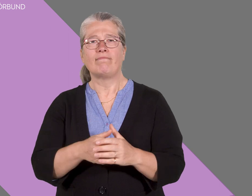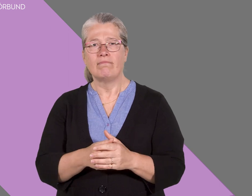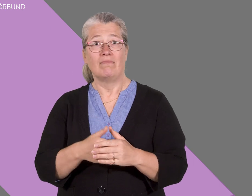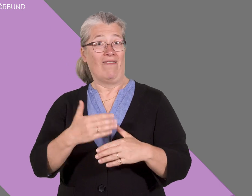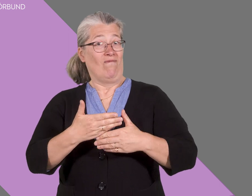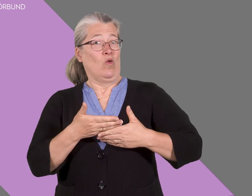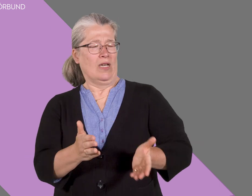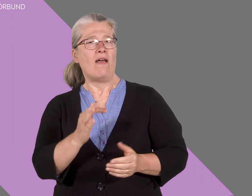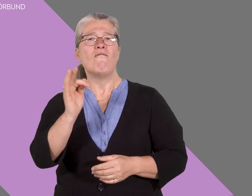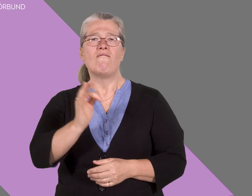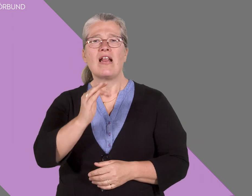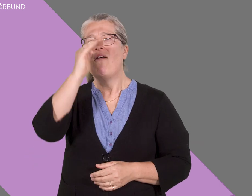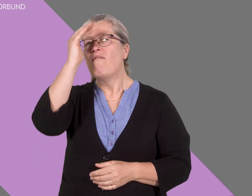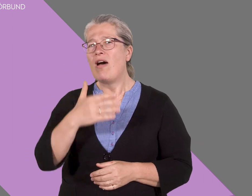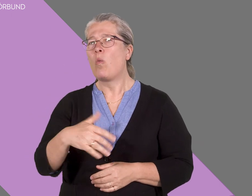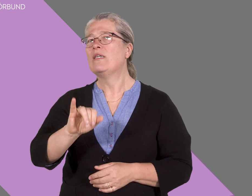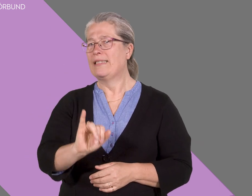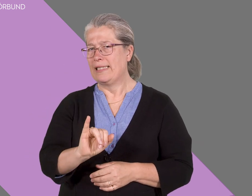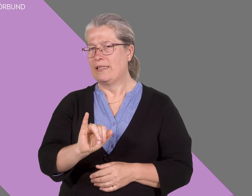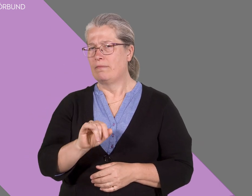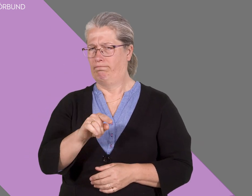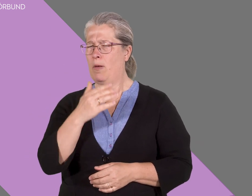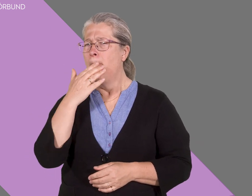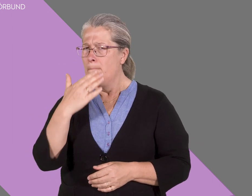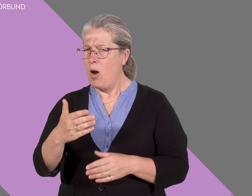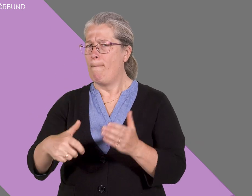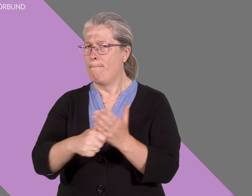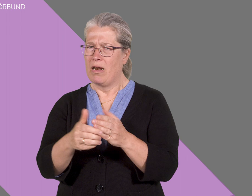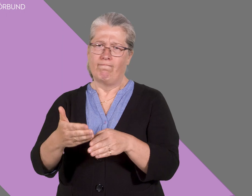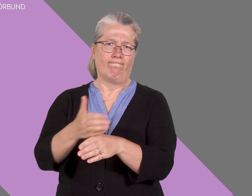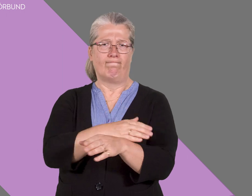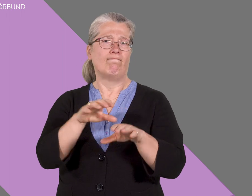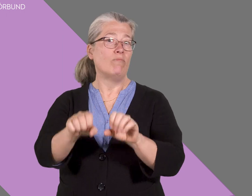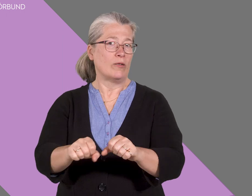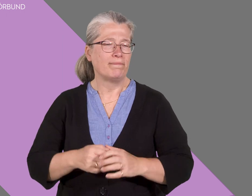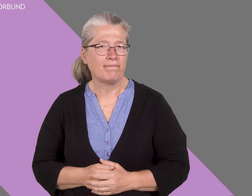som visas på fredag kväll klockan 18. Det är bra att reservera biljett på förhand!